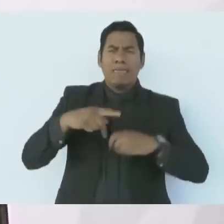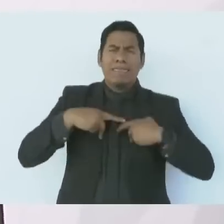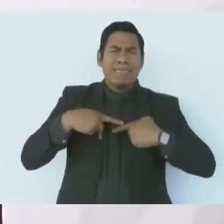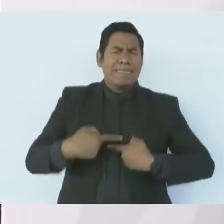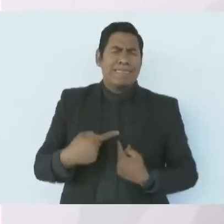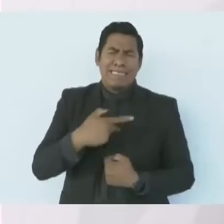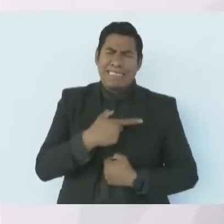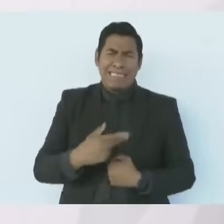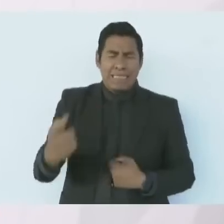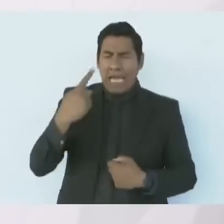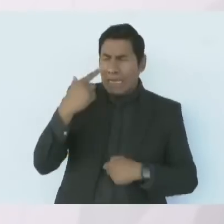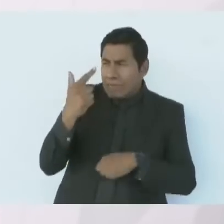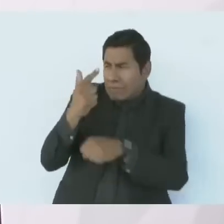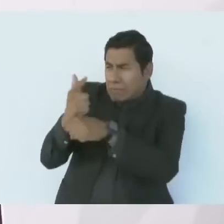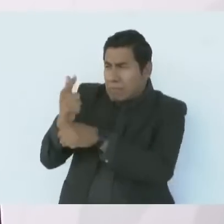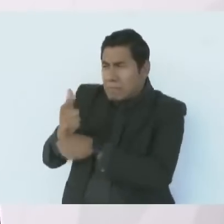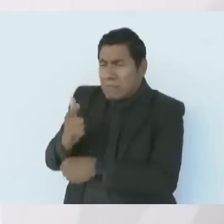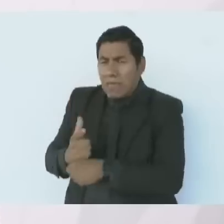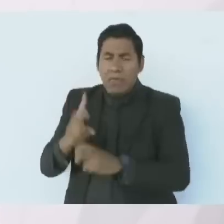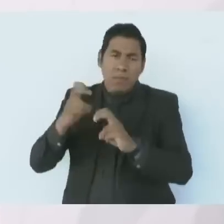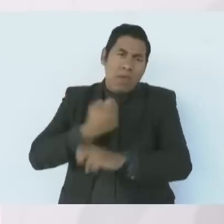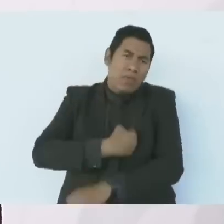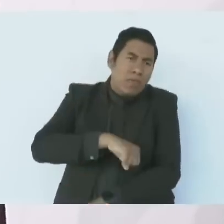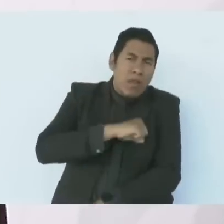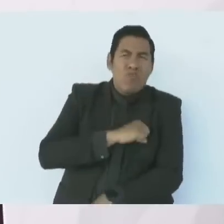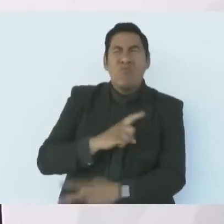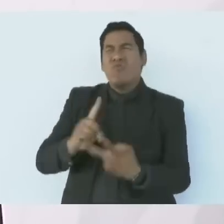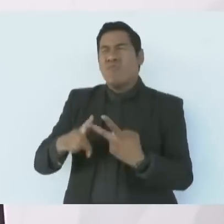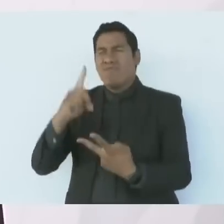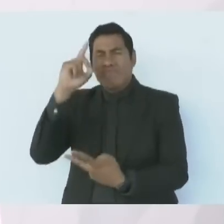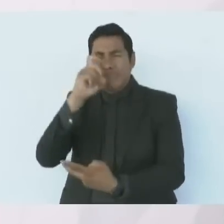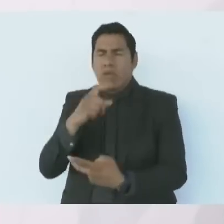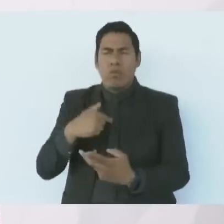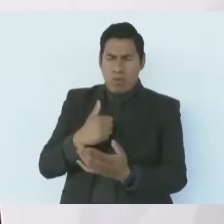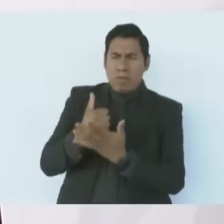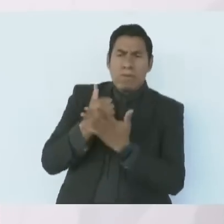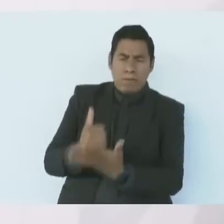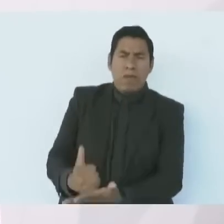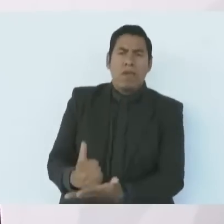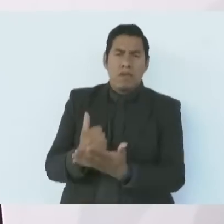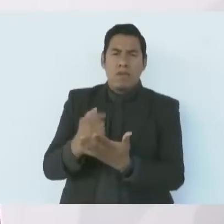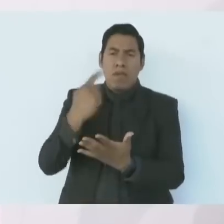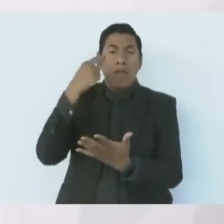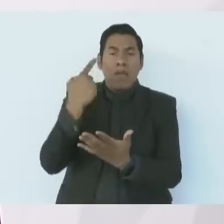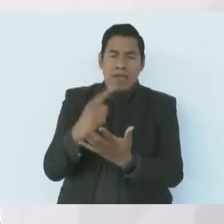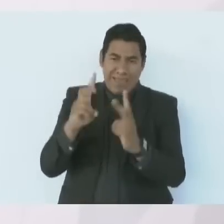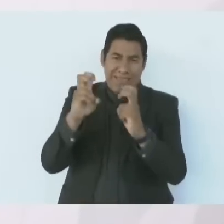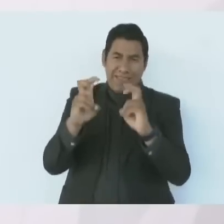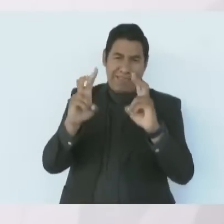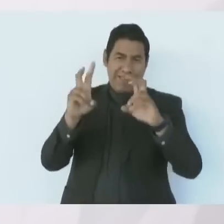tengan personas adultas personas más vulnerables y que tengan condiciones de vulnerabilidad general y